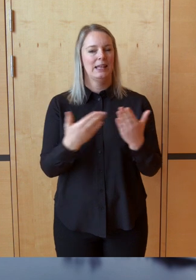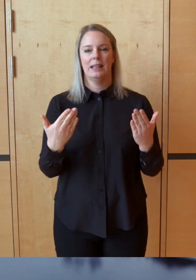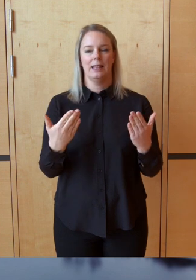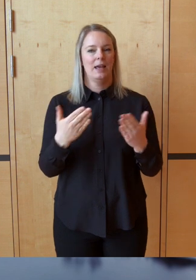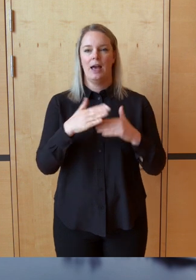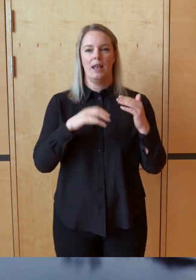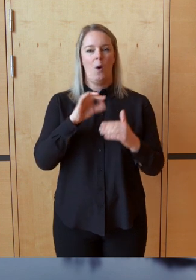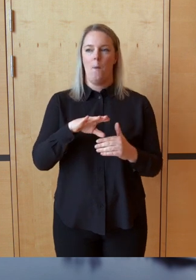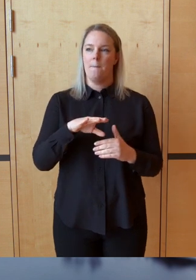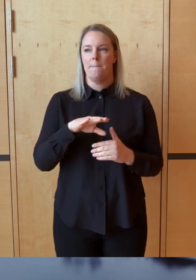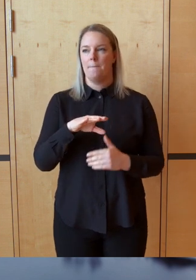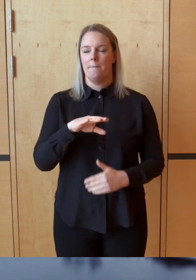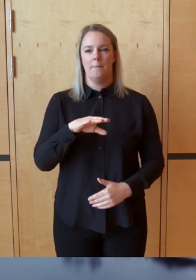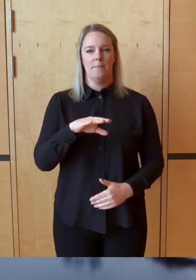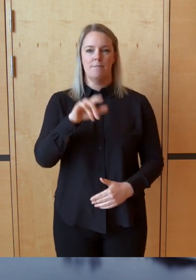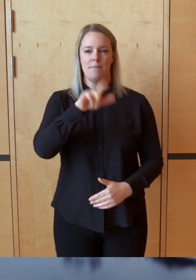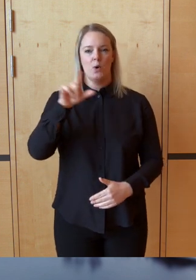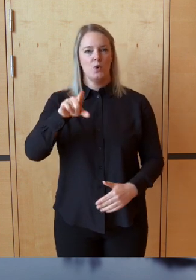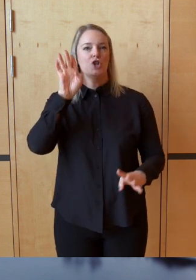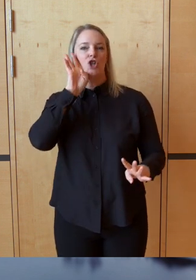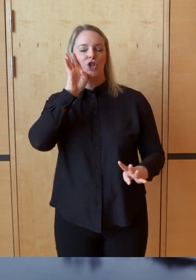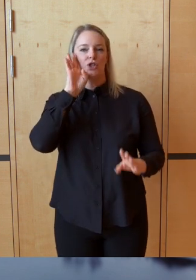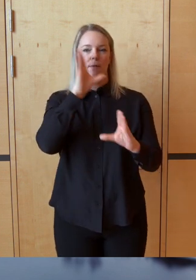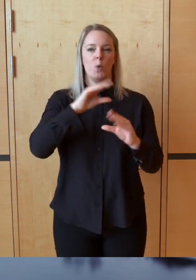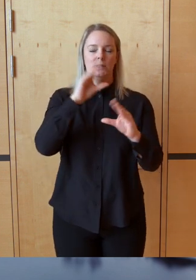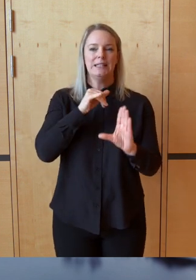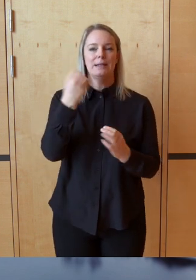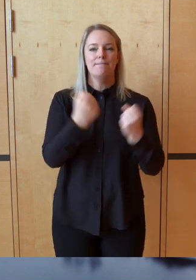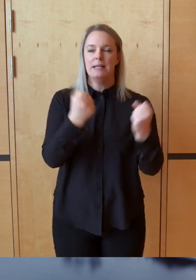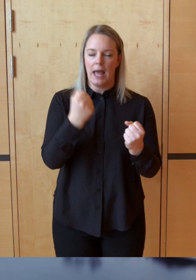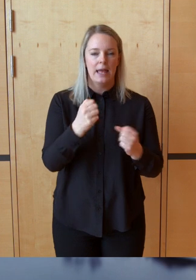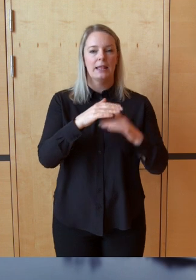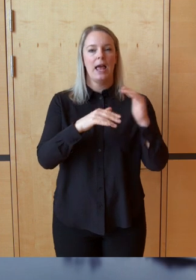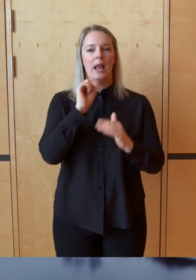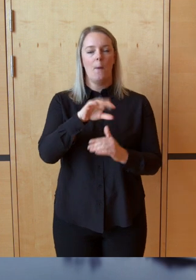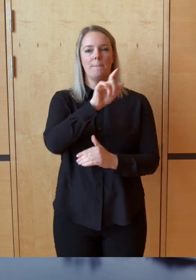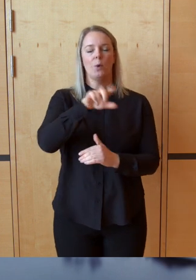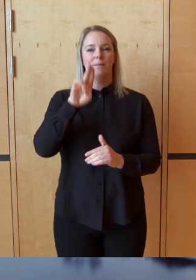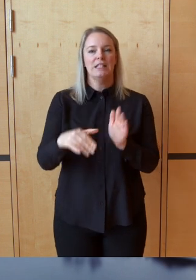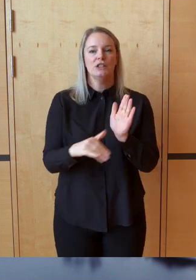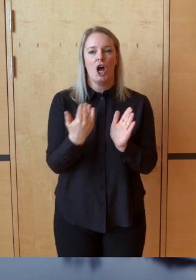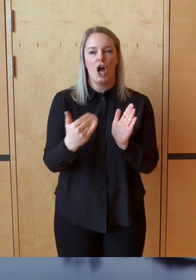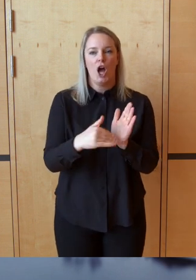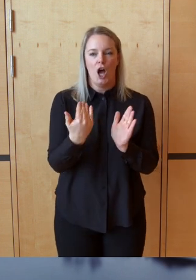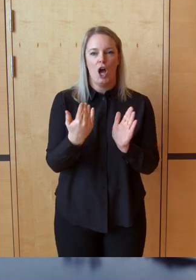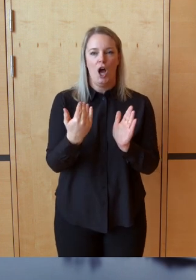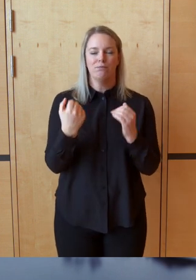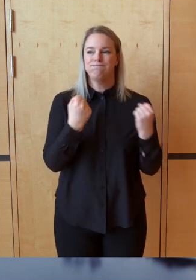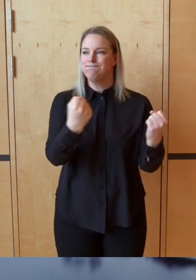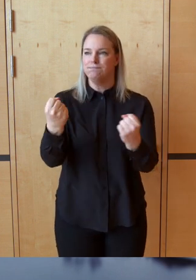Bara lyssnar listan på hög musik i sina bilar utan det handlar ju om de som faktiskt verkligen Är ute Stör